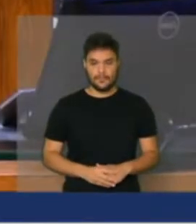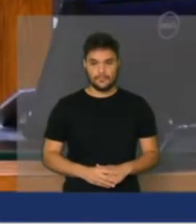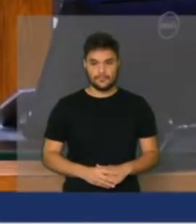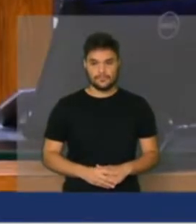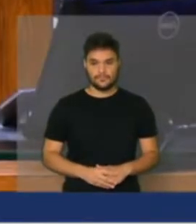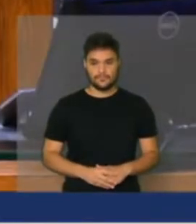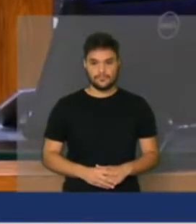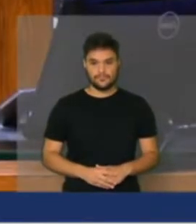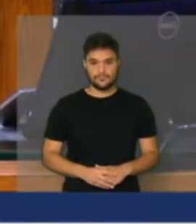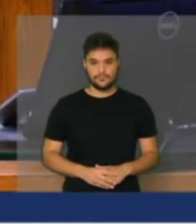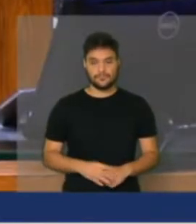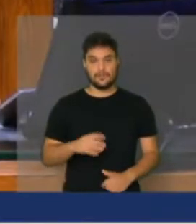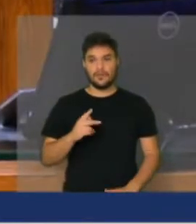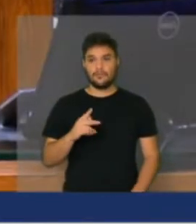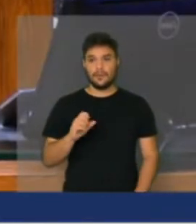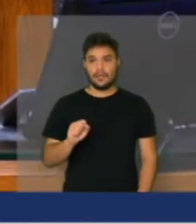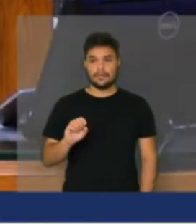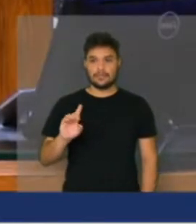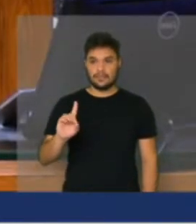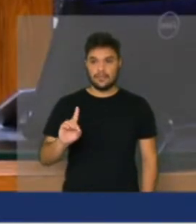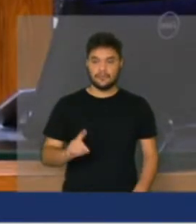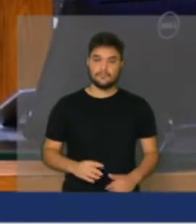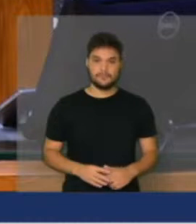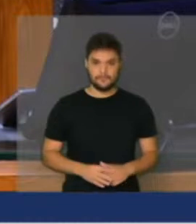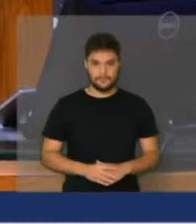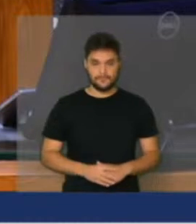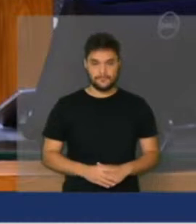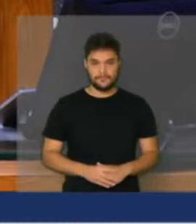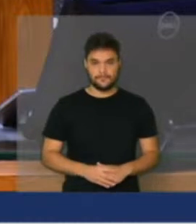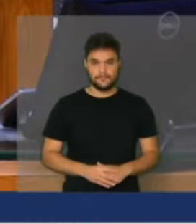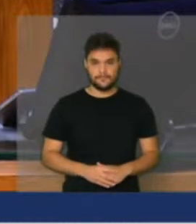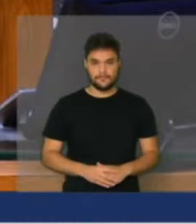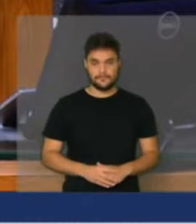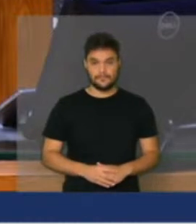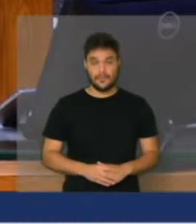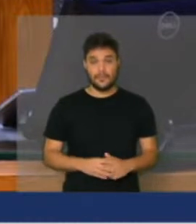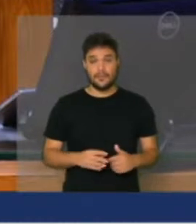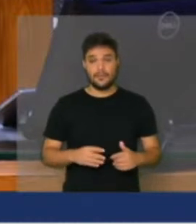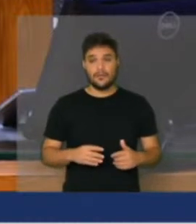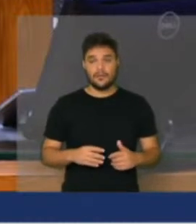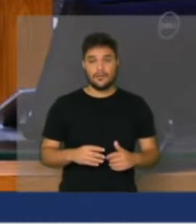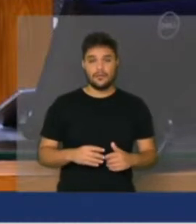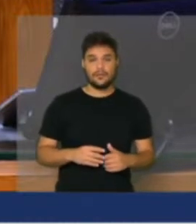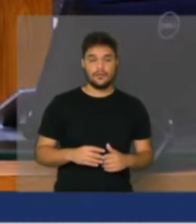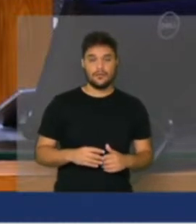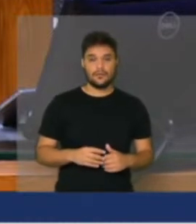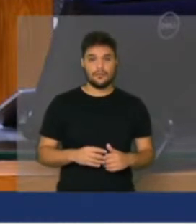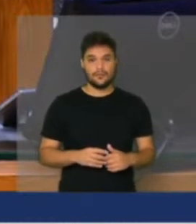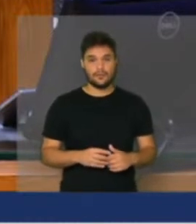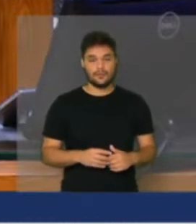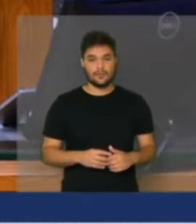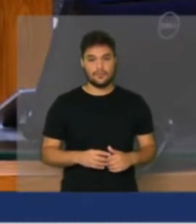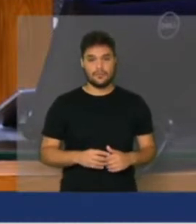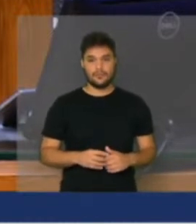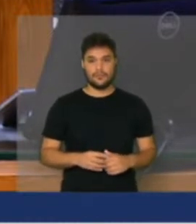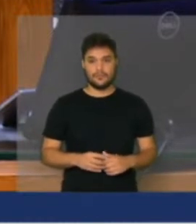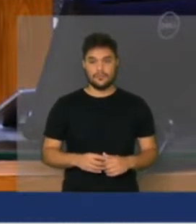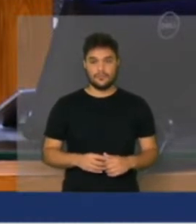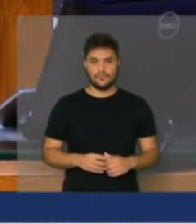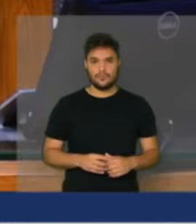SIM. [PRESIDENTE]: PSD? [DEPUTADO]: PSD SENHOR